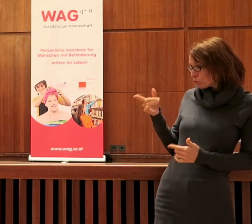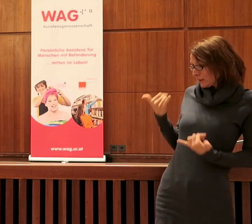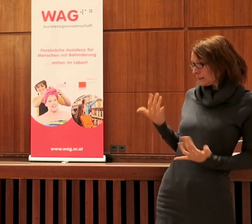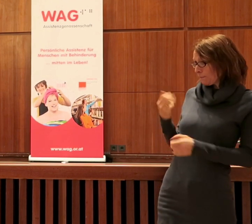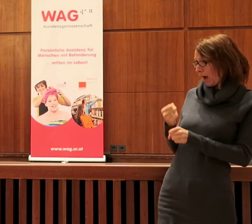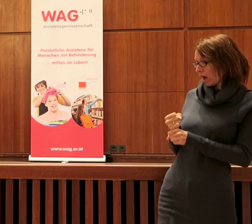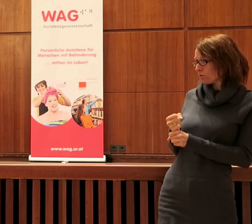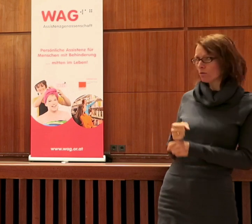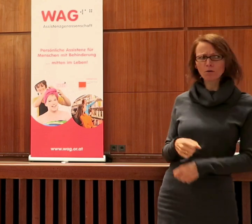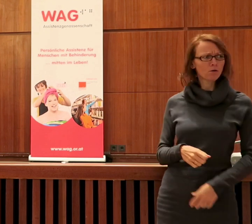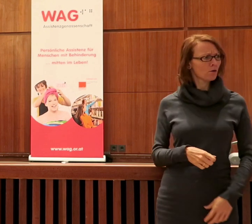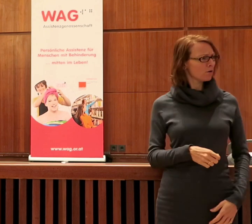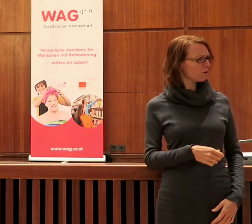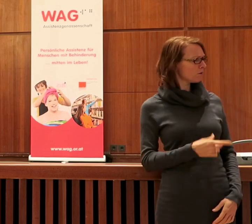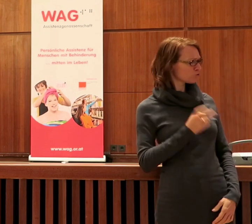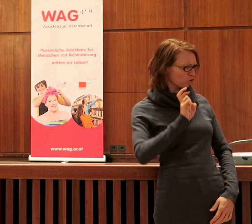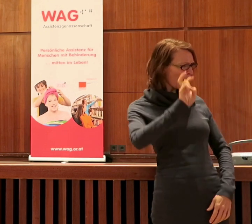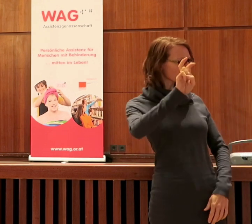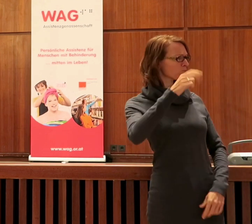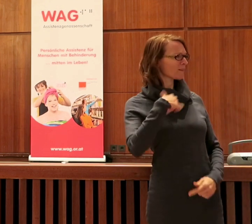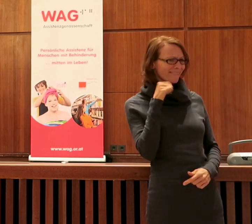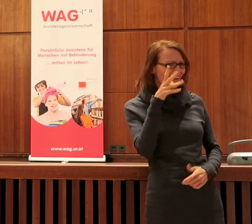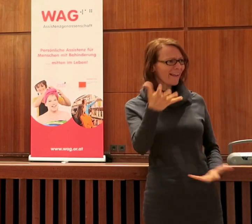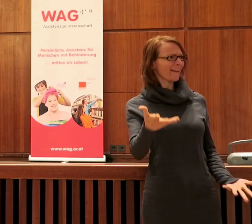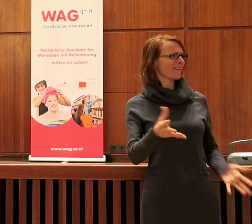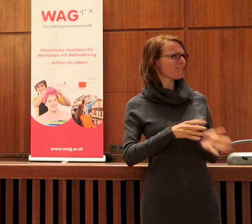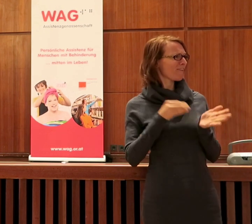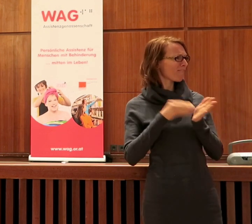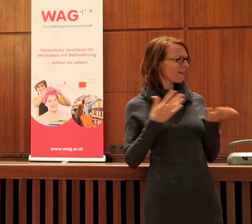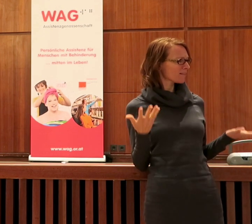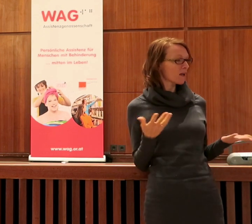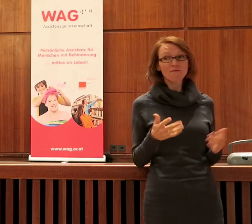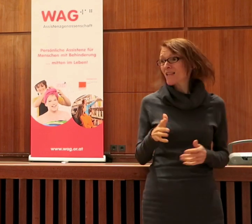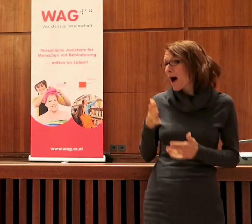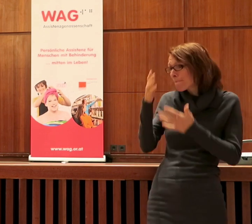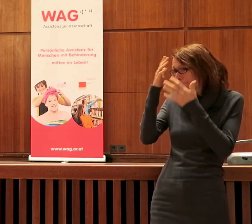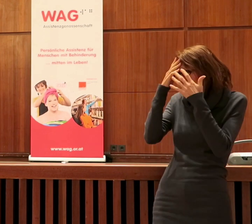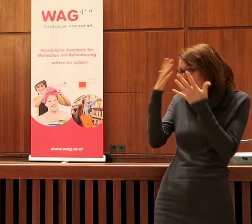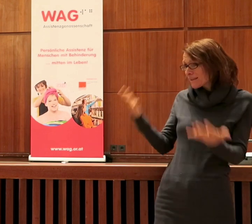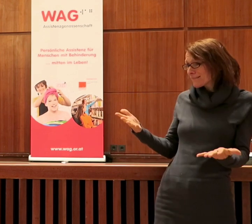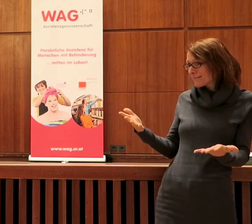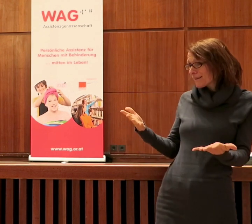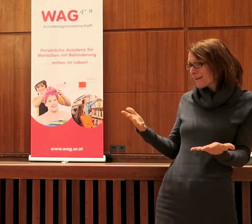Und ich so: "Strassenbahn fahren mache ich jeden Tag. Was ist da..." "Nein bitte setzten Sie sich hin!"